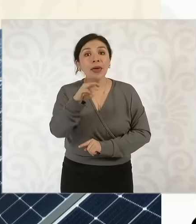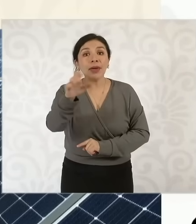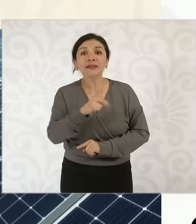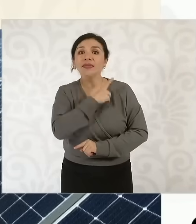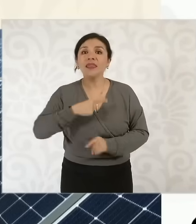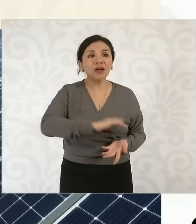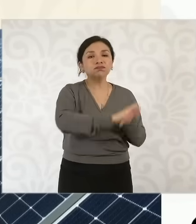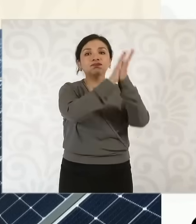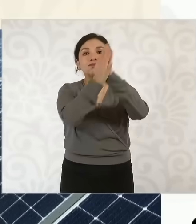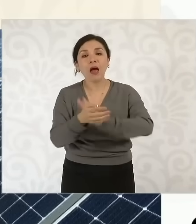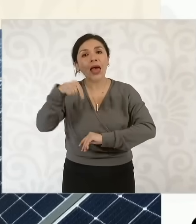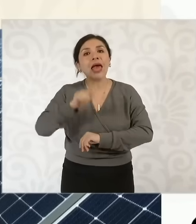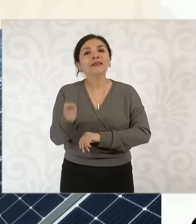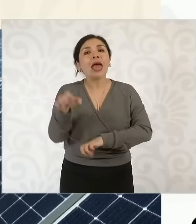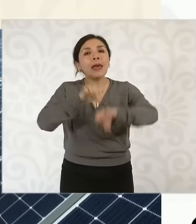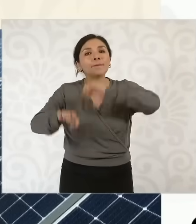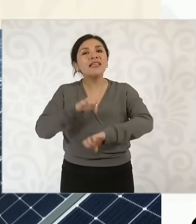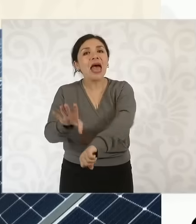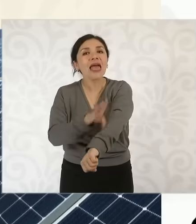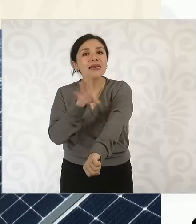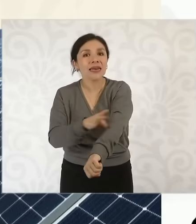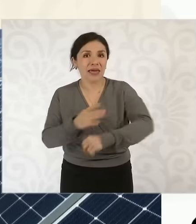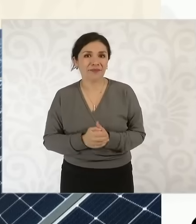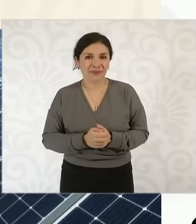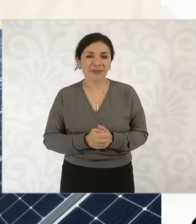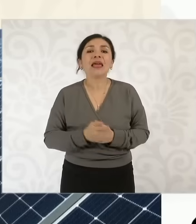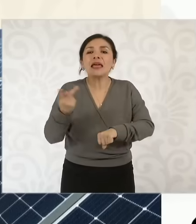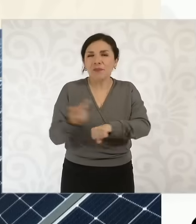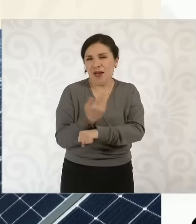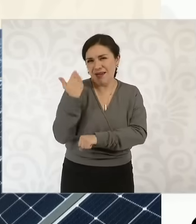hacia una empresa de energía. En lo que hicimos en la reestructuración fue crear